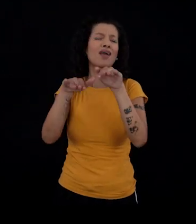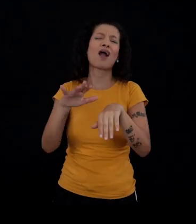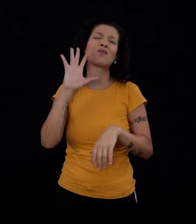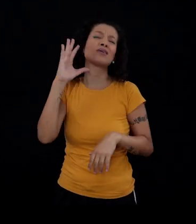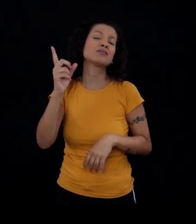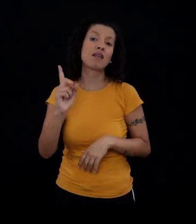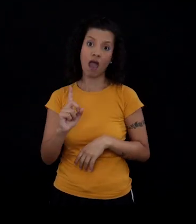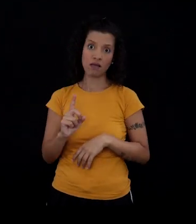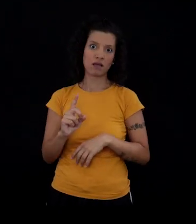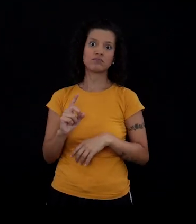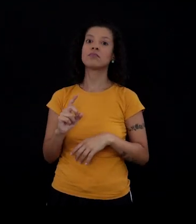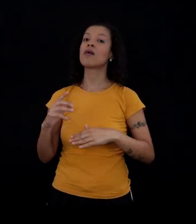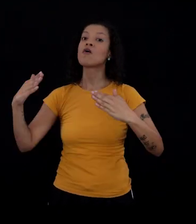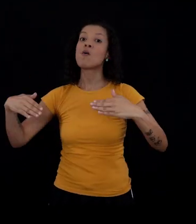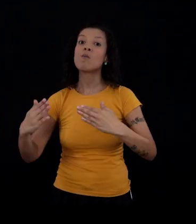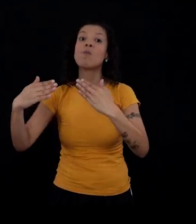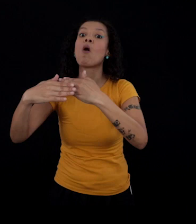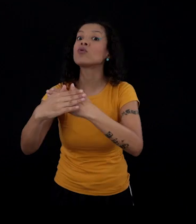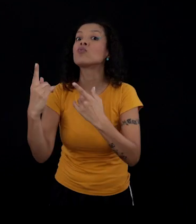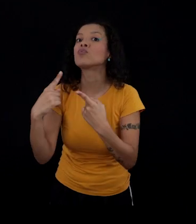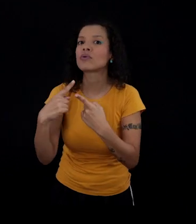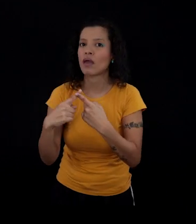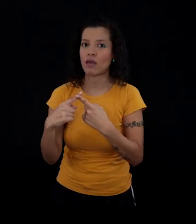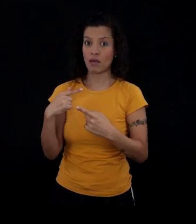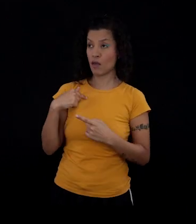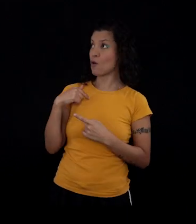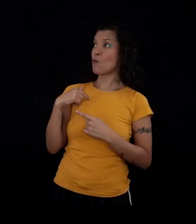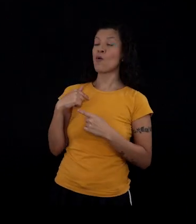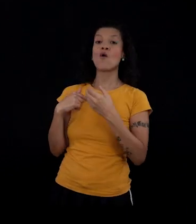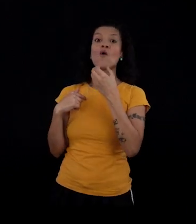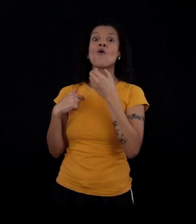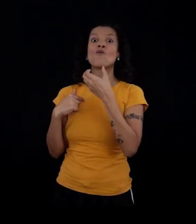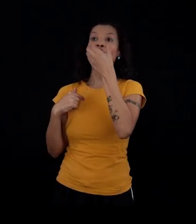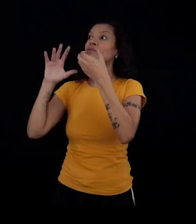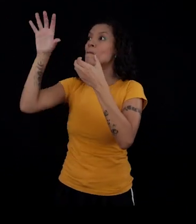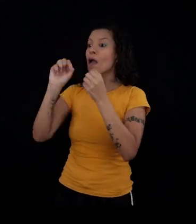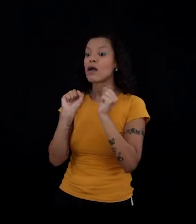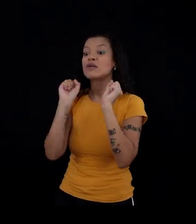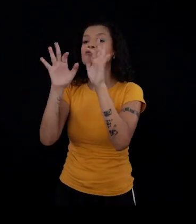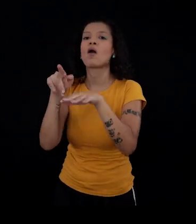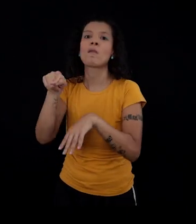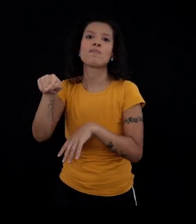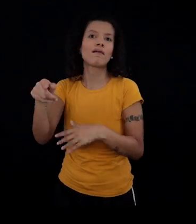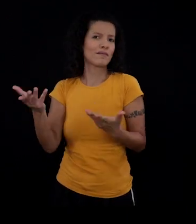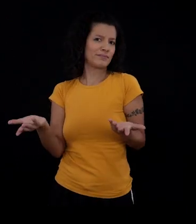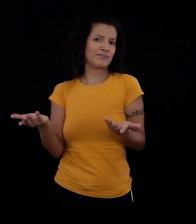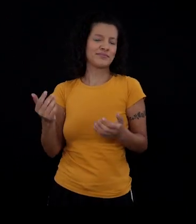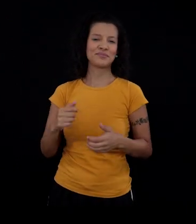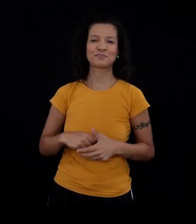os botos iam por causa do jambo-rosa que eu jogava para eles. Onde é que boto mora?